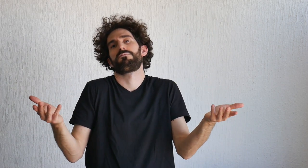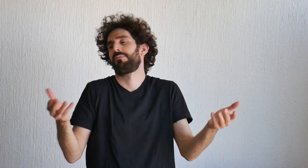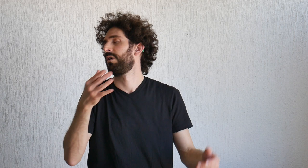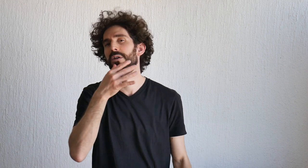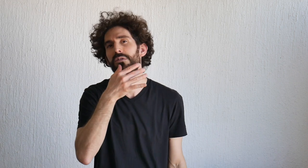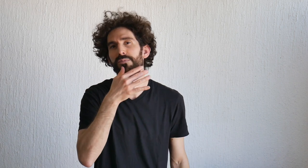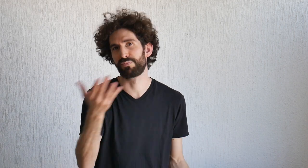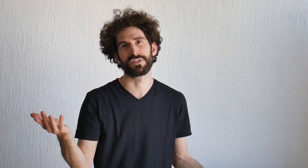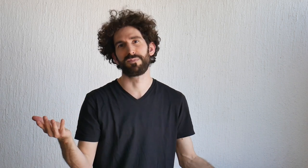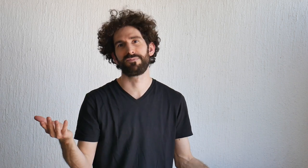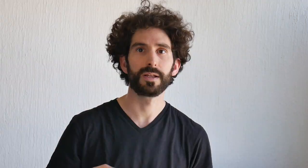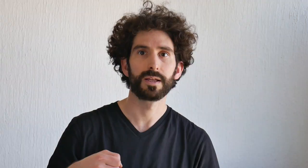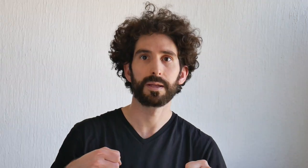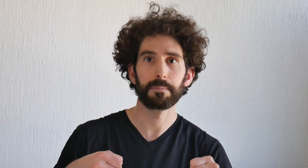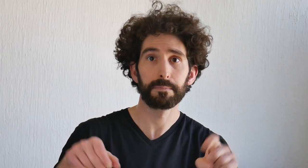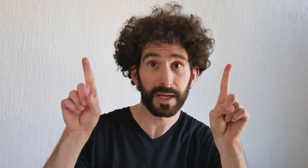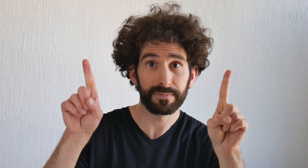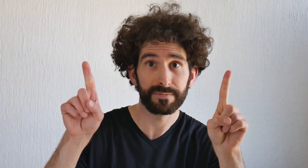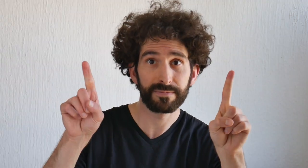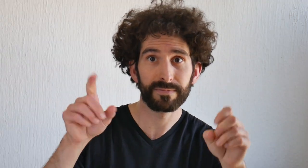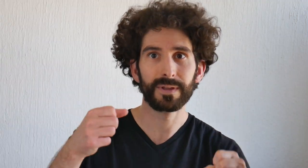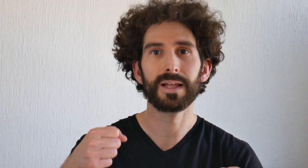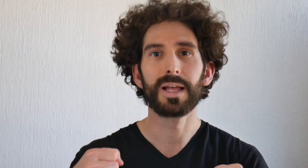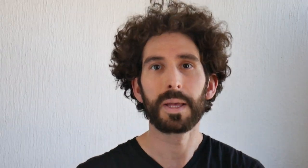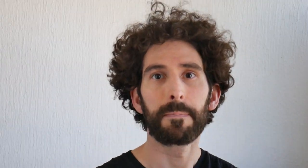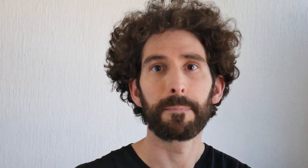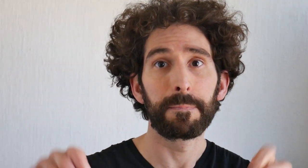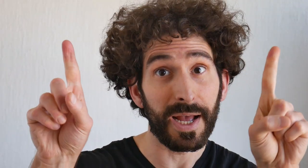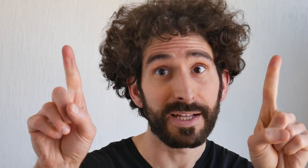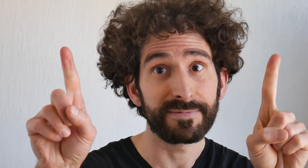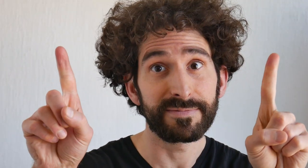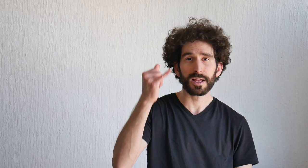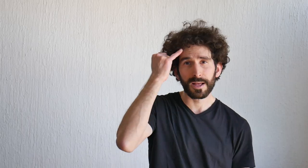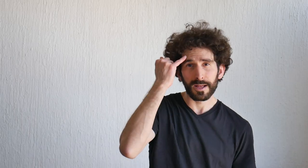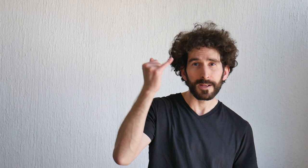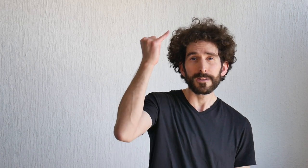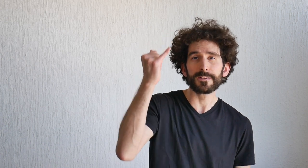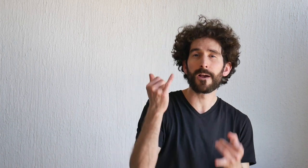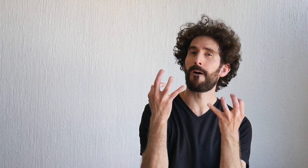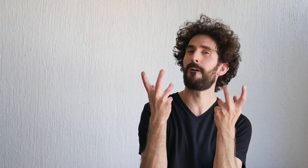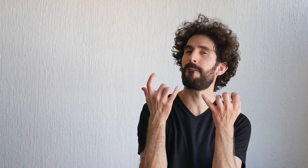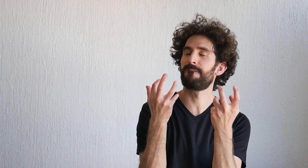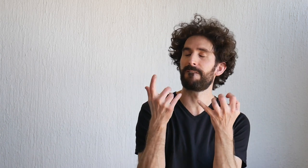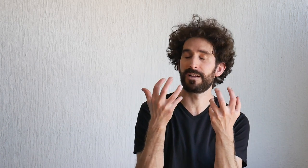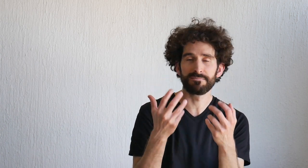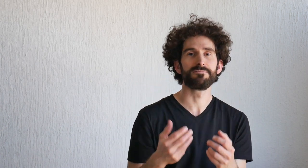Ce n'est pas possible. Mais. Une idée me trotte en tête.